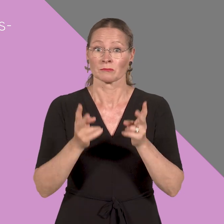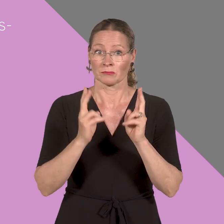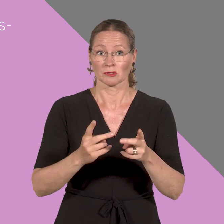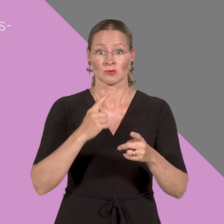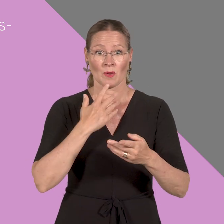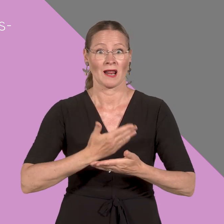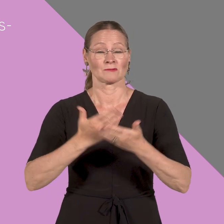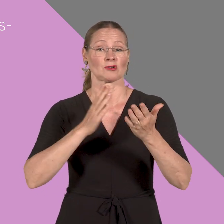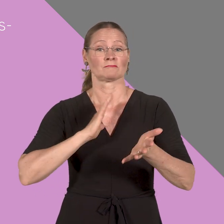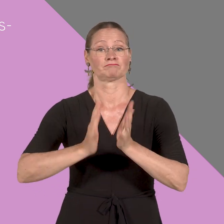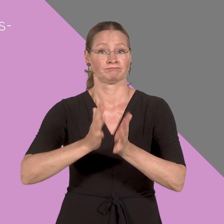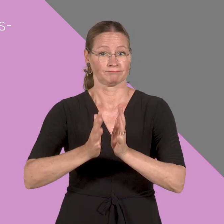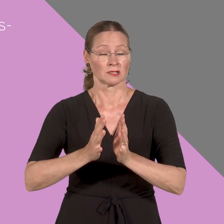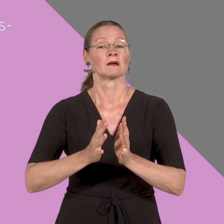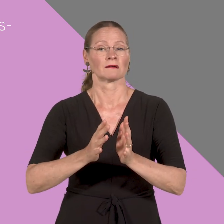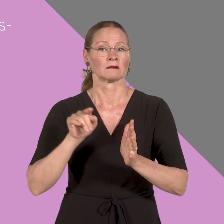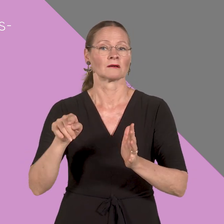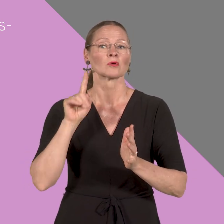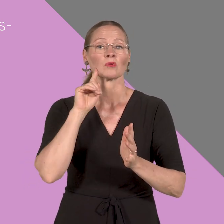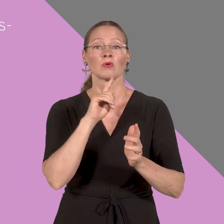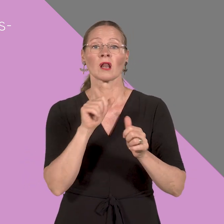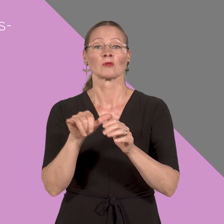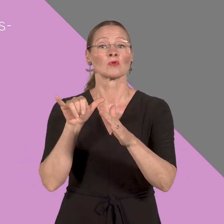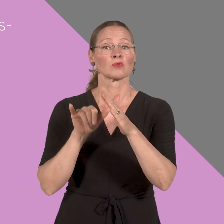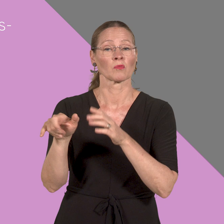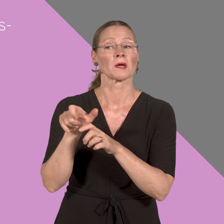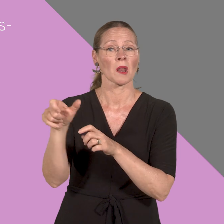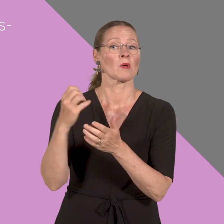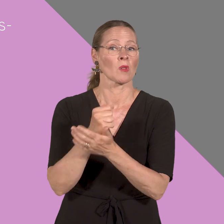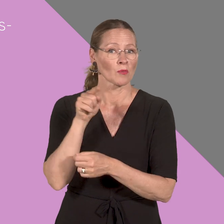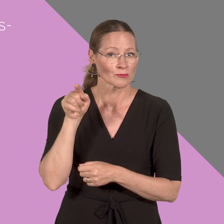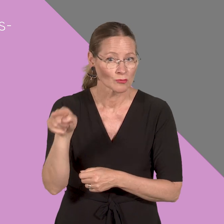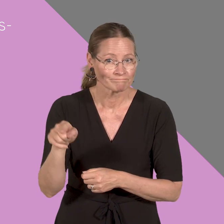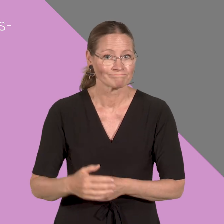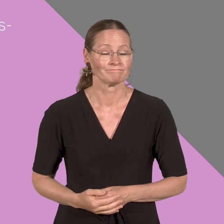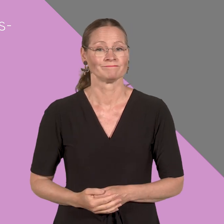Julkilausuman löydät myös viitottuna versiona Kuurojen Liiton Youtube-kanavalta.